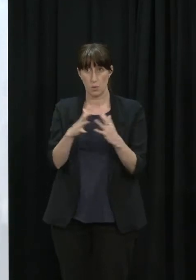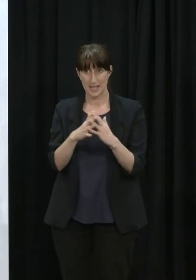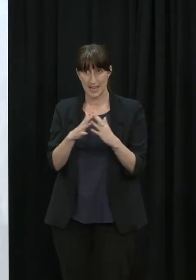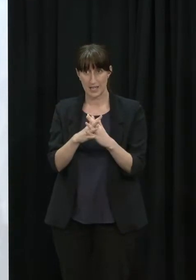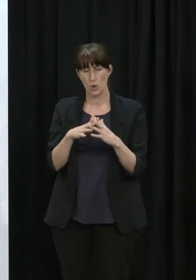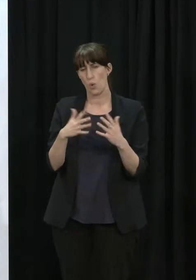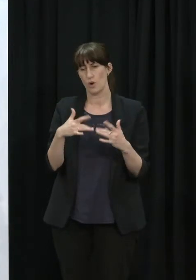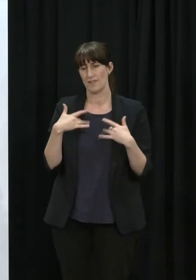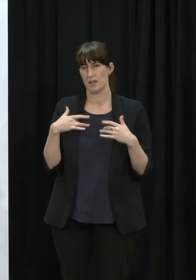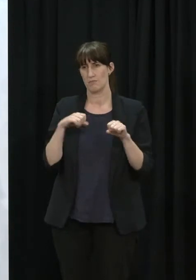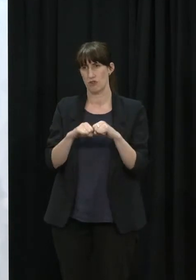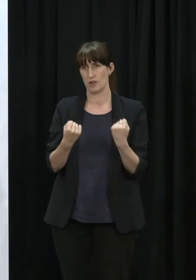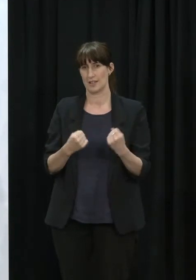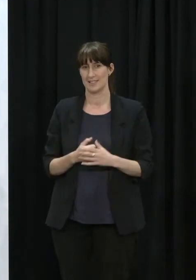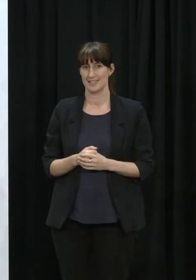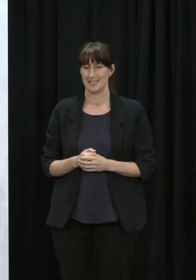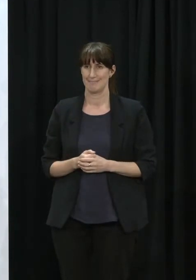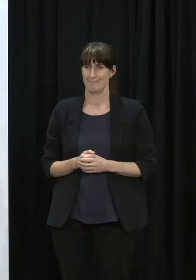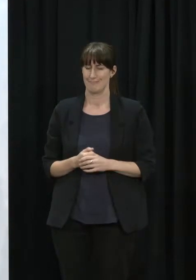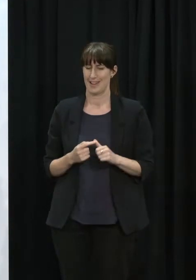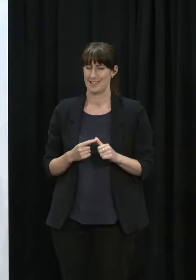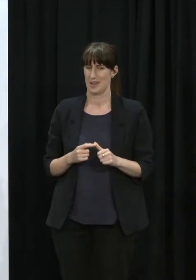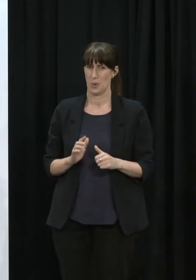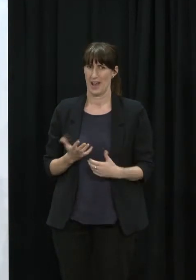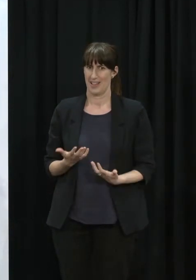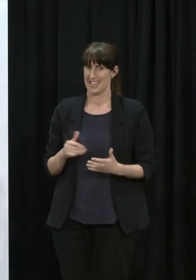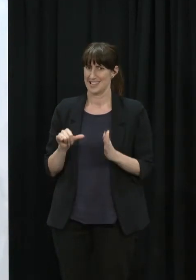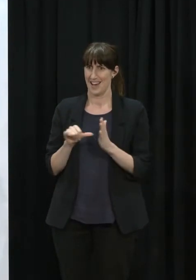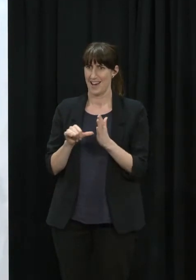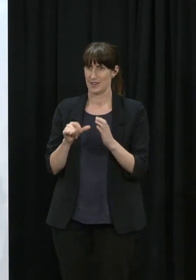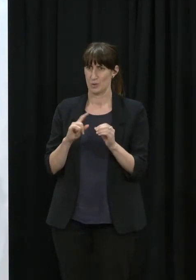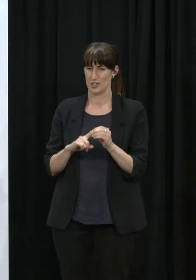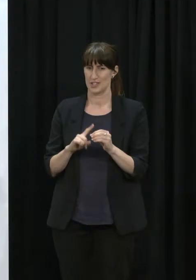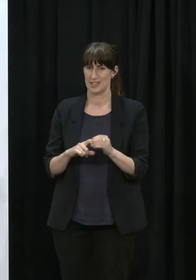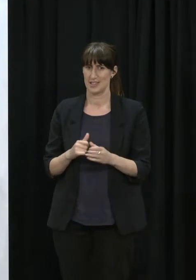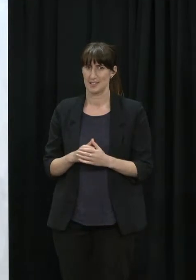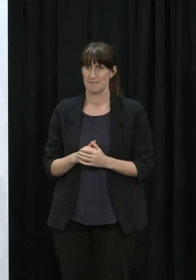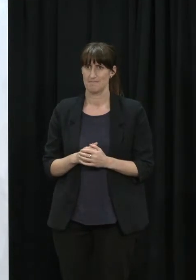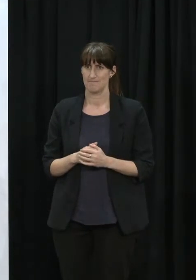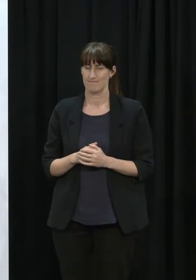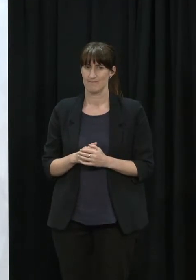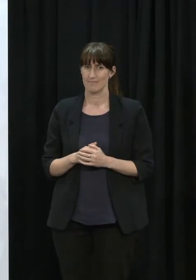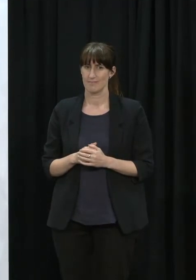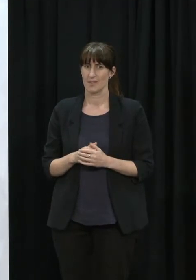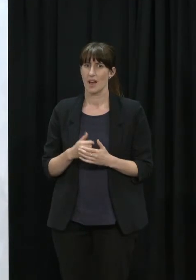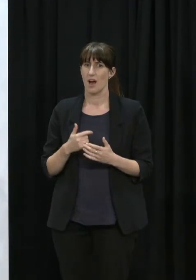Ki to whakaaro e whakaaro ana koe Ko te whakautu a te kawanatanga inaianei kei te u